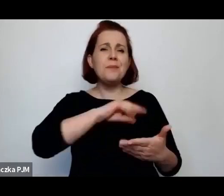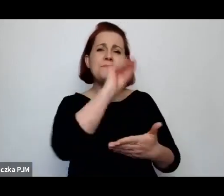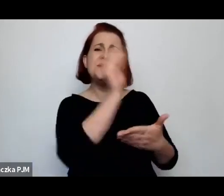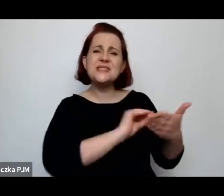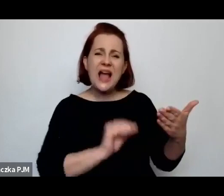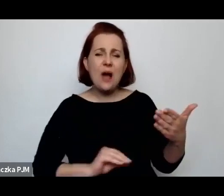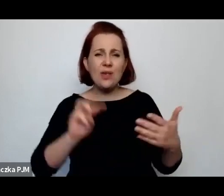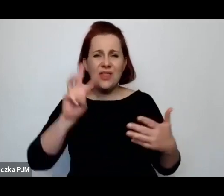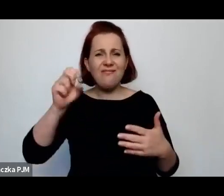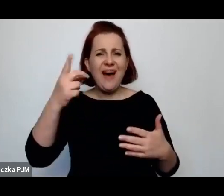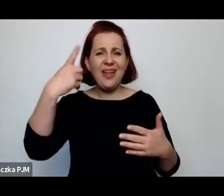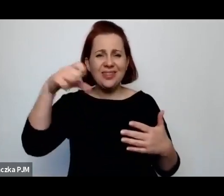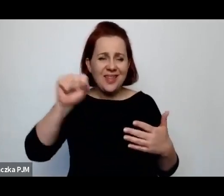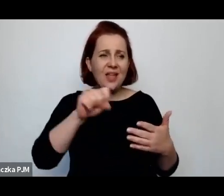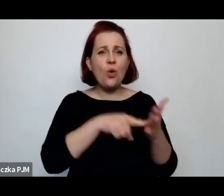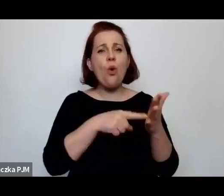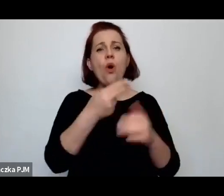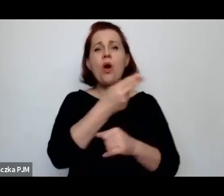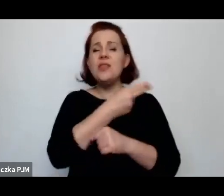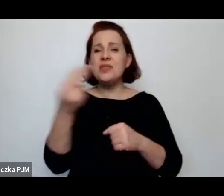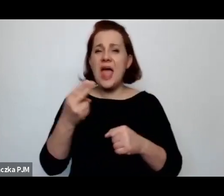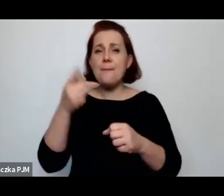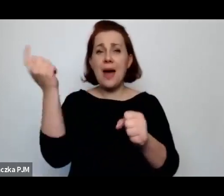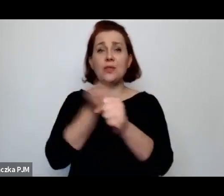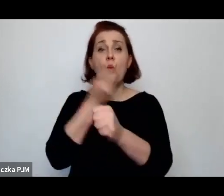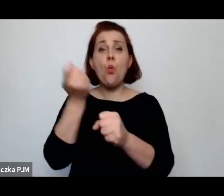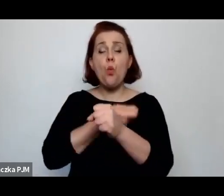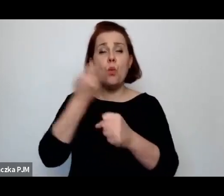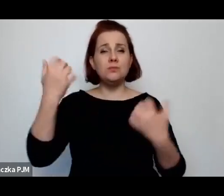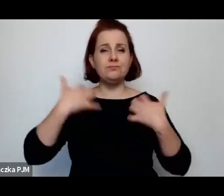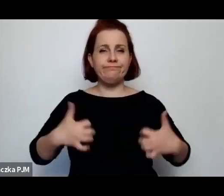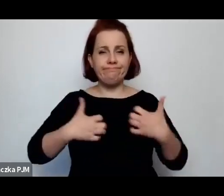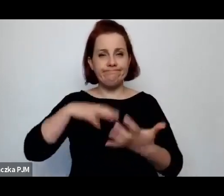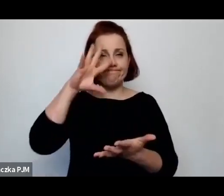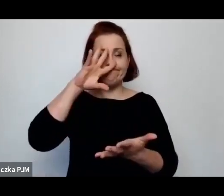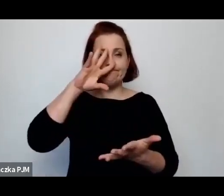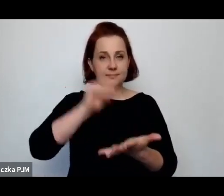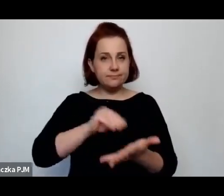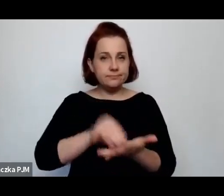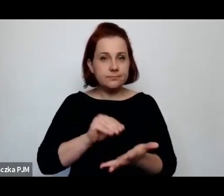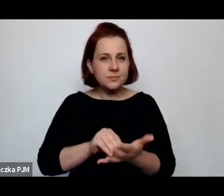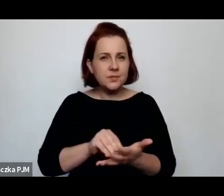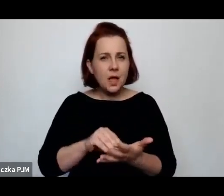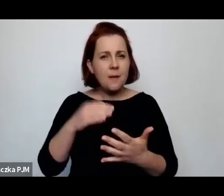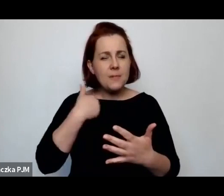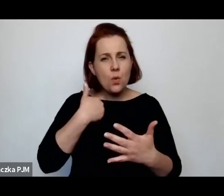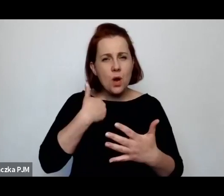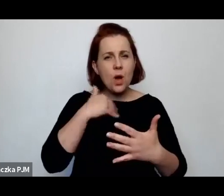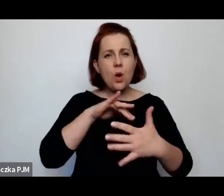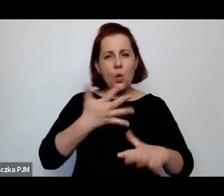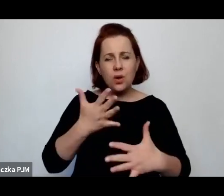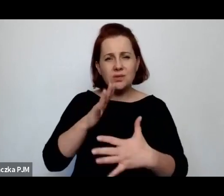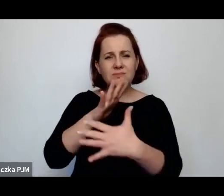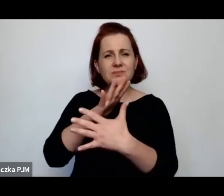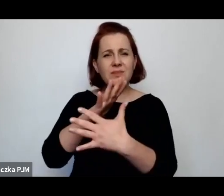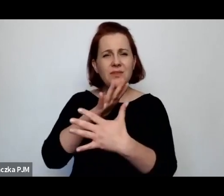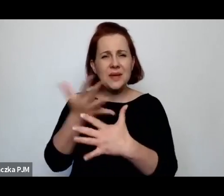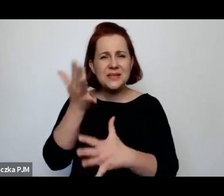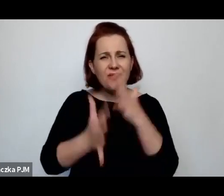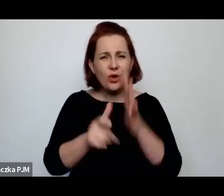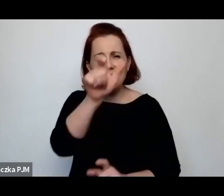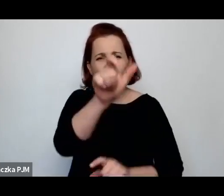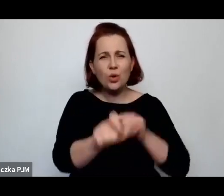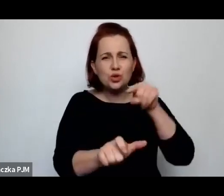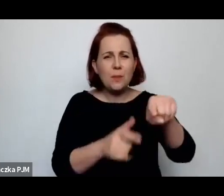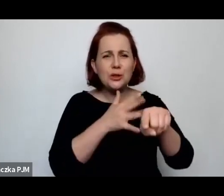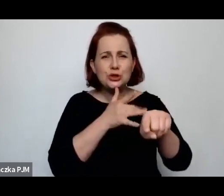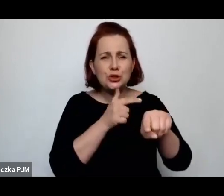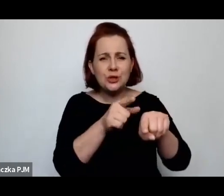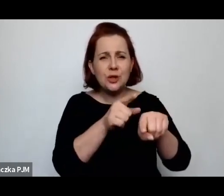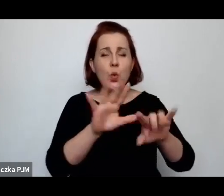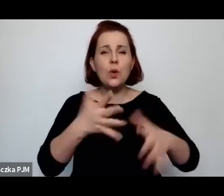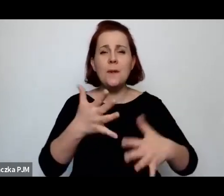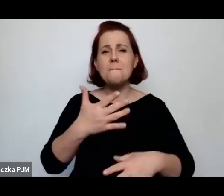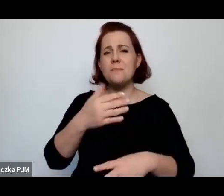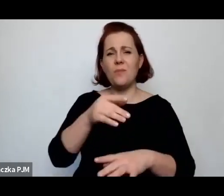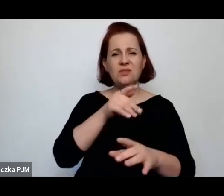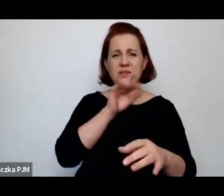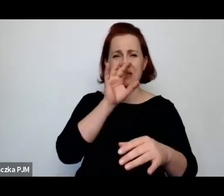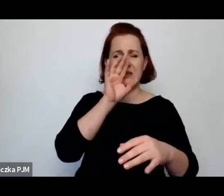miał taki naczelny międzywojenny żydożerca, polski ksiądz Stanisław Trzeciak